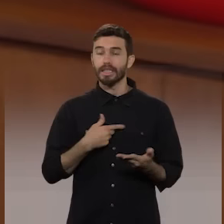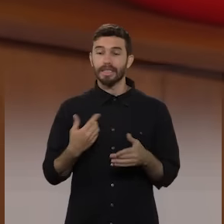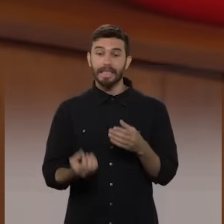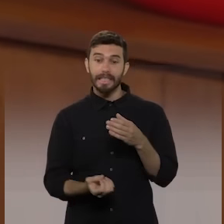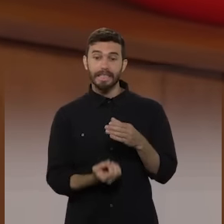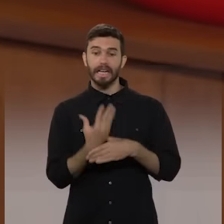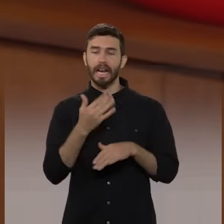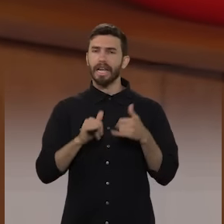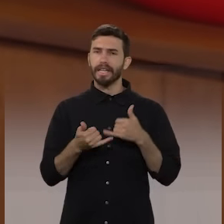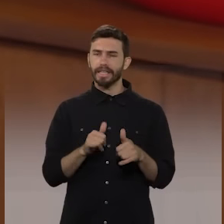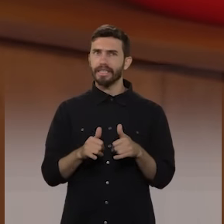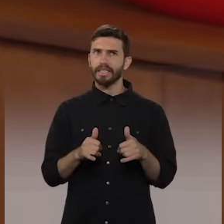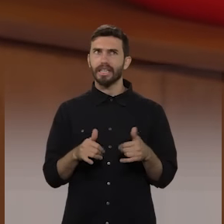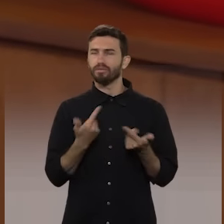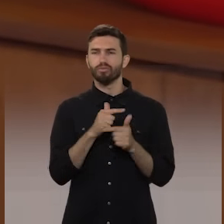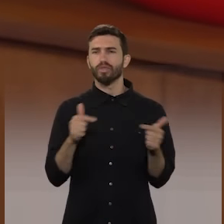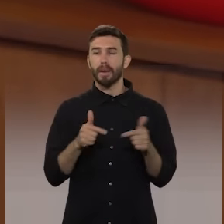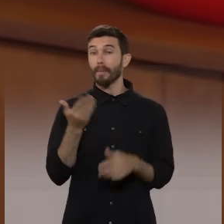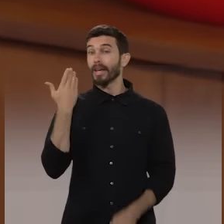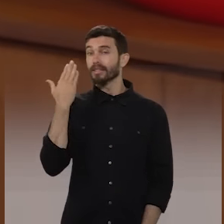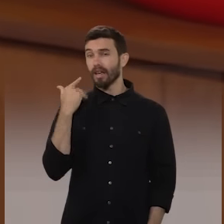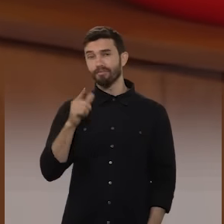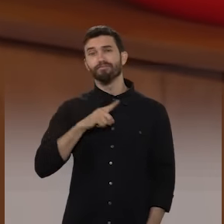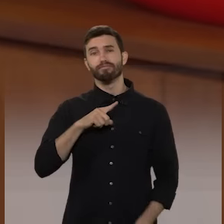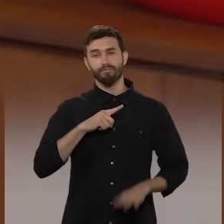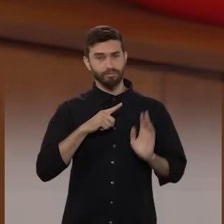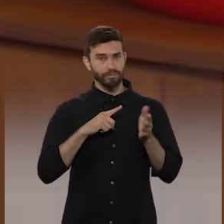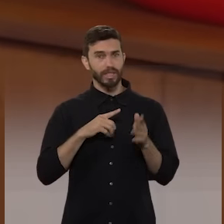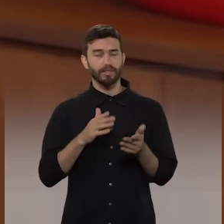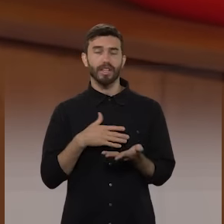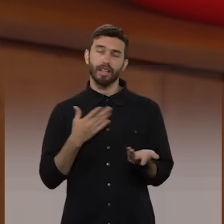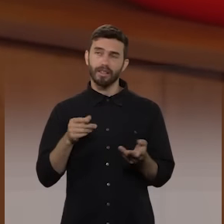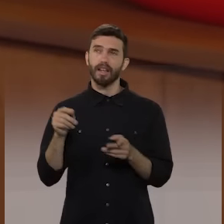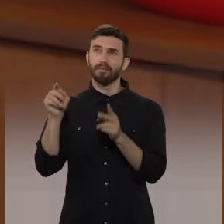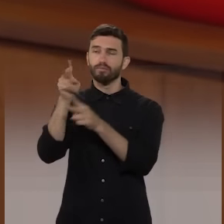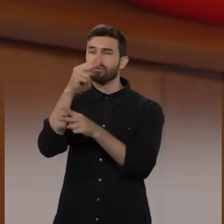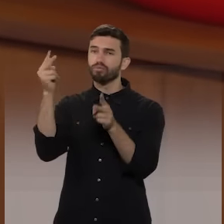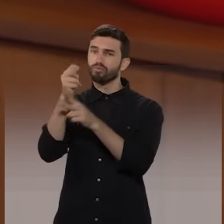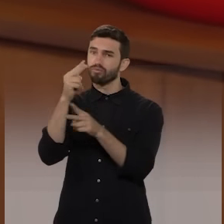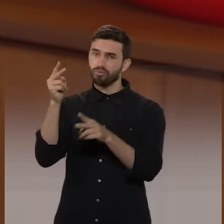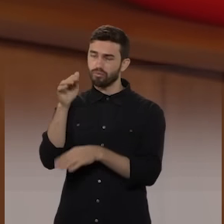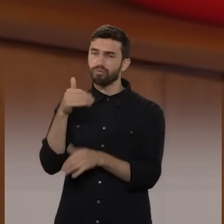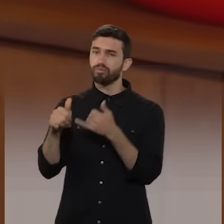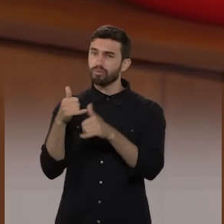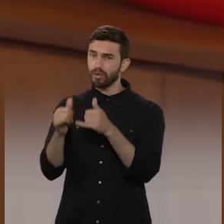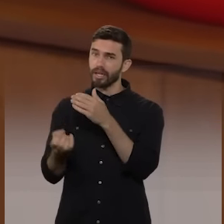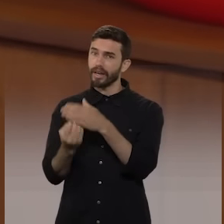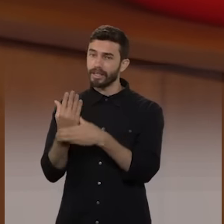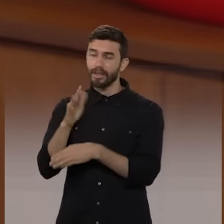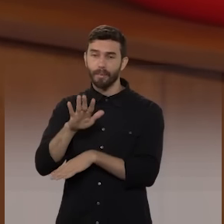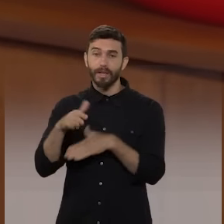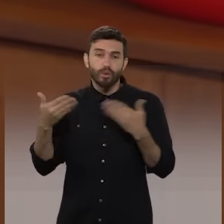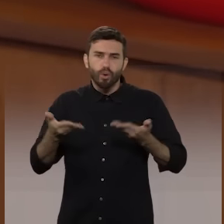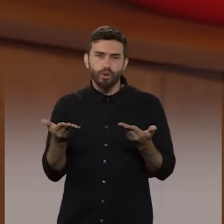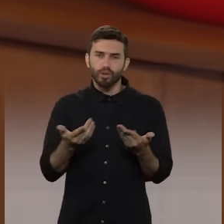passado em geração de energia eólica, mas não temos mais. Nós atendemos os nossos clientes